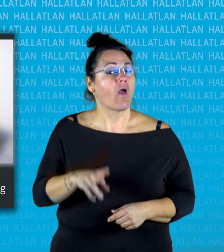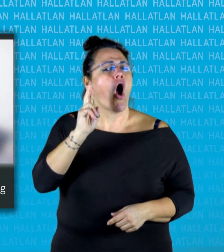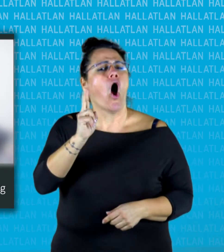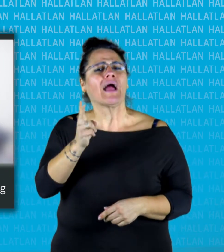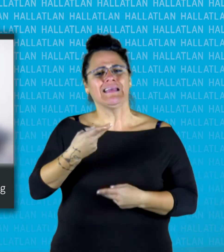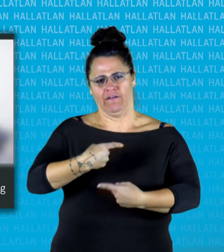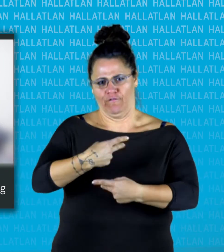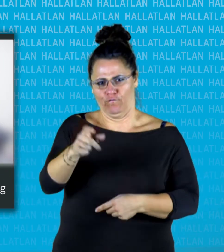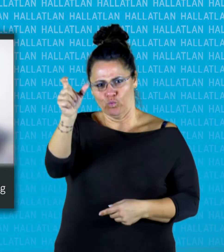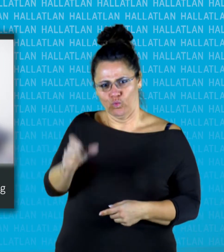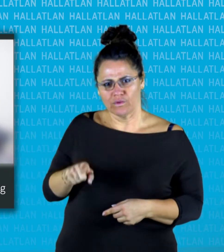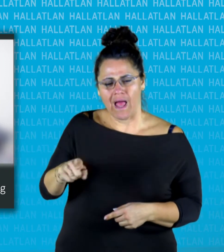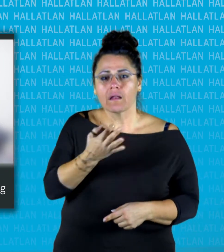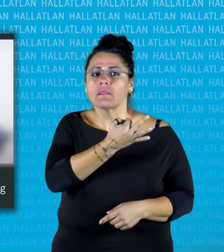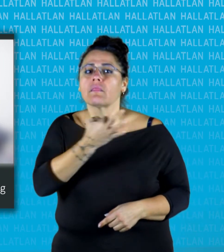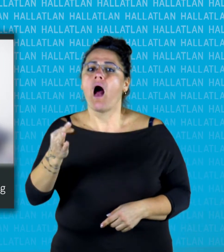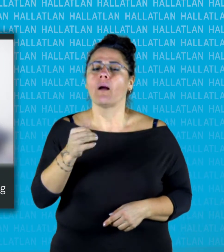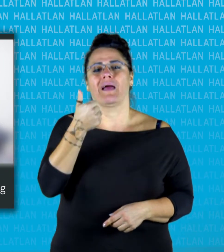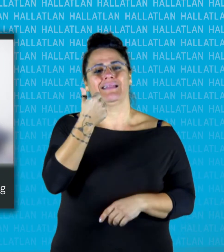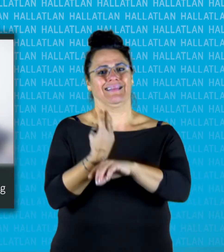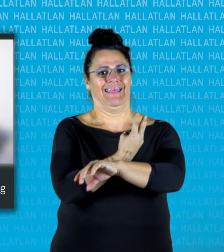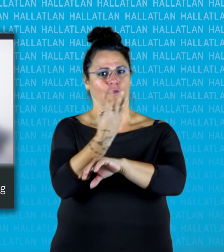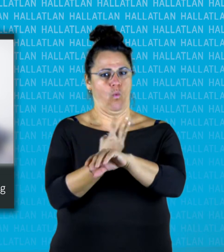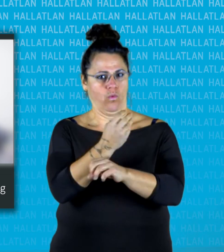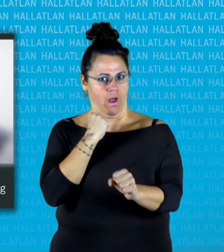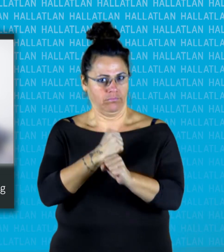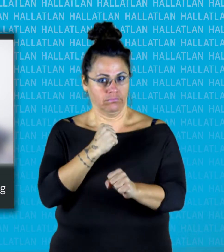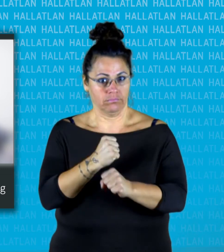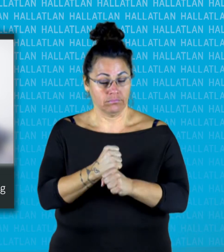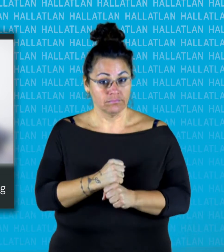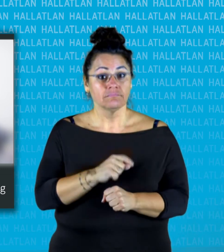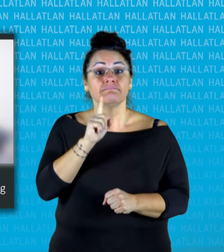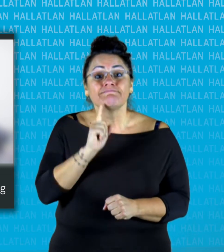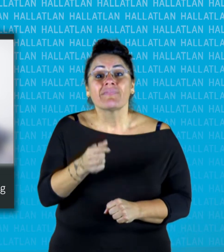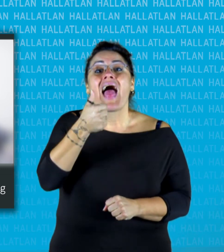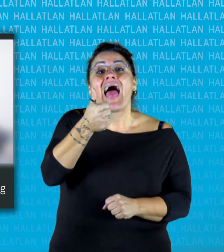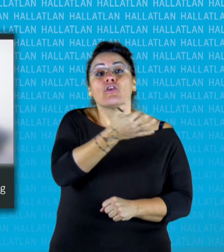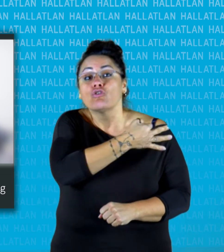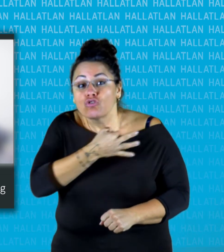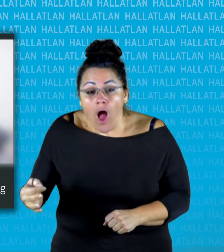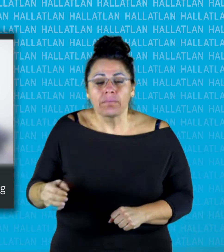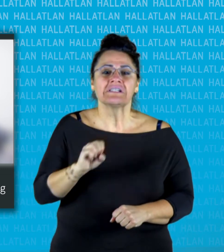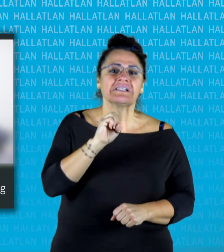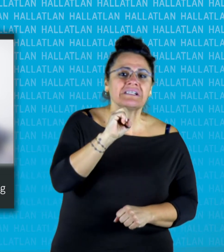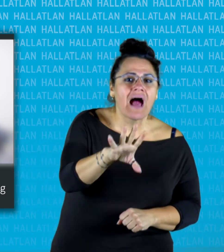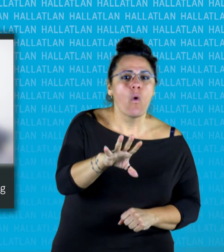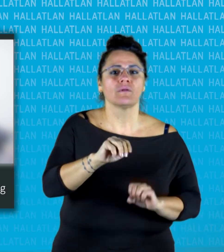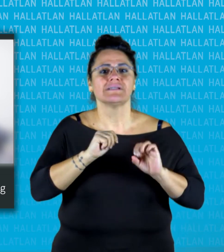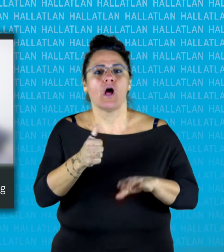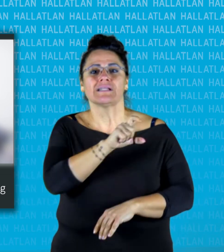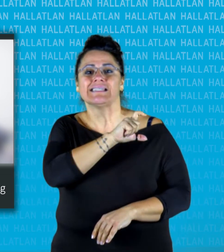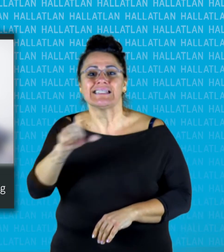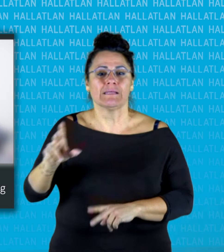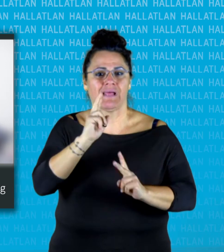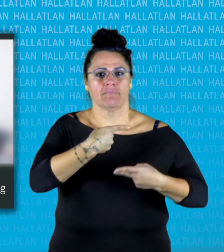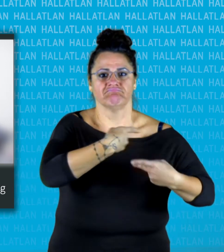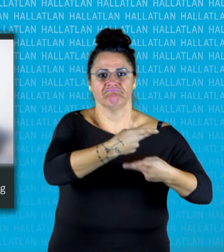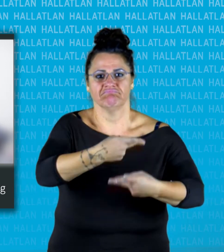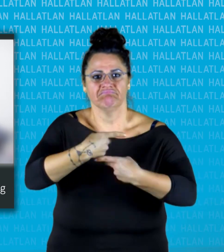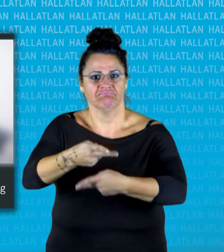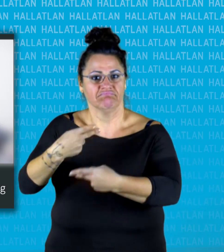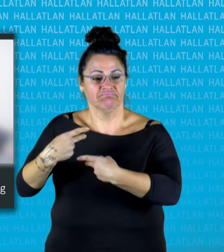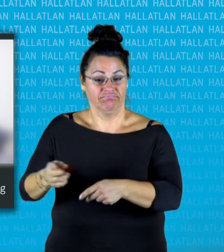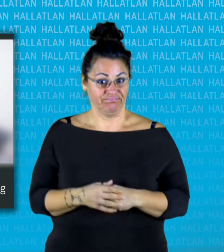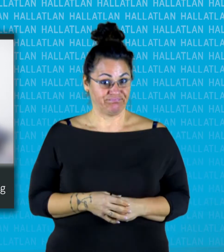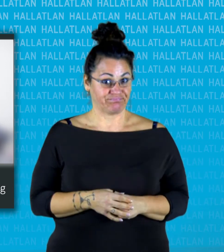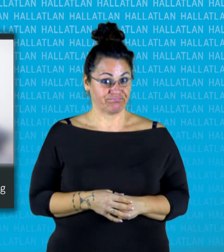Futáraik napi négy órában dolgoznak, egy munkanapon 15-16 címet keresnek fel.